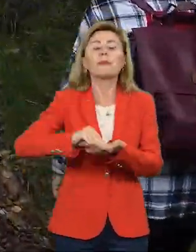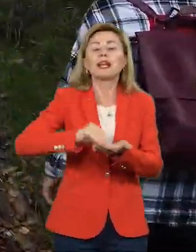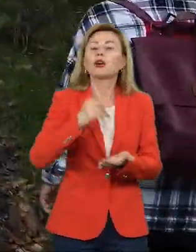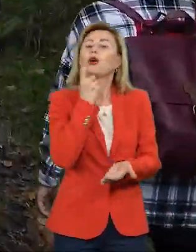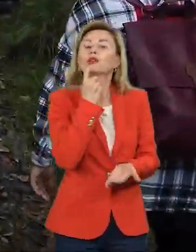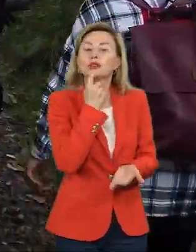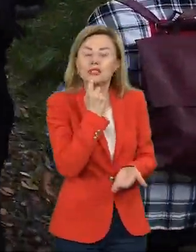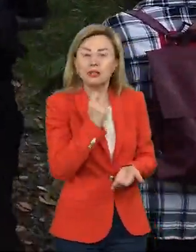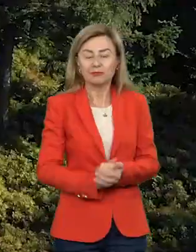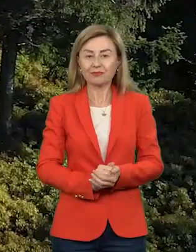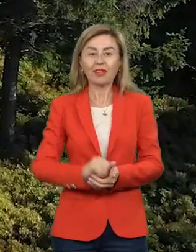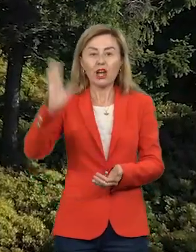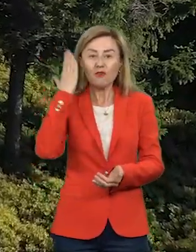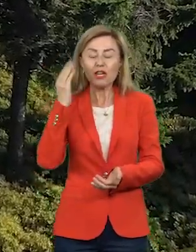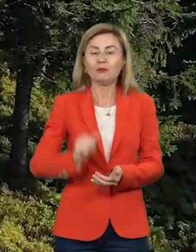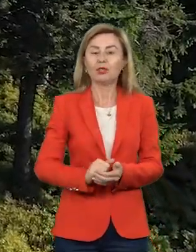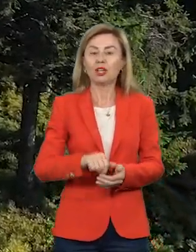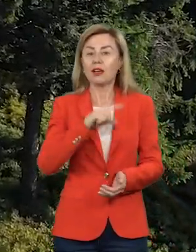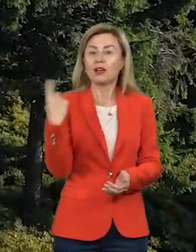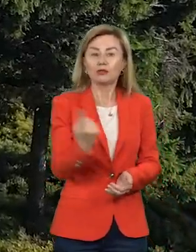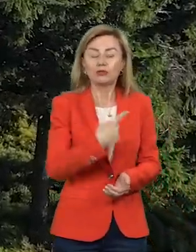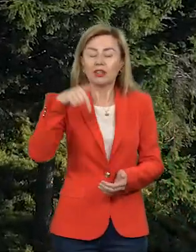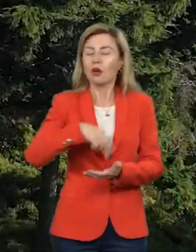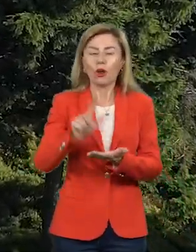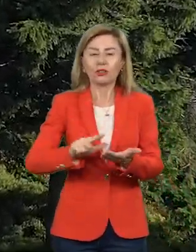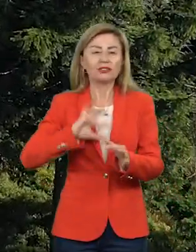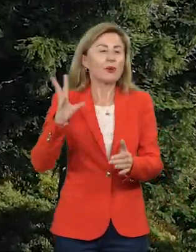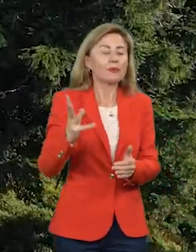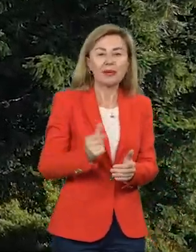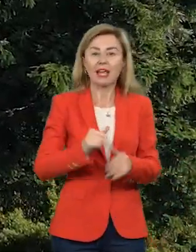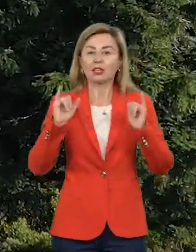Wiemy, że Dolny Śląsk to piękny region, ma wiele atrakcji turystycznych,